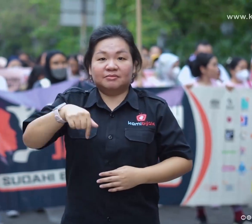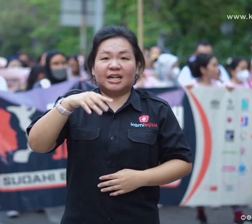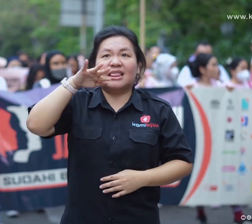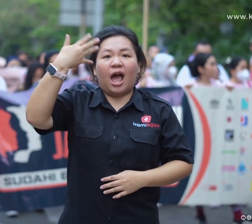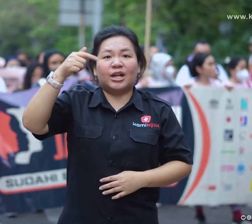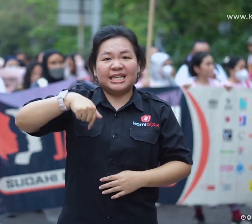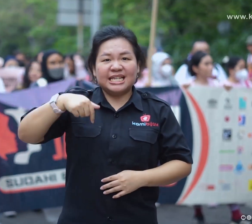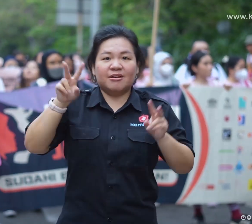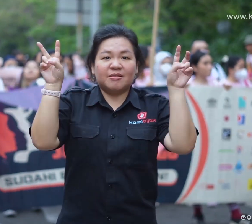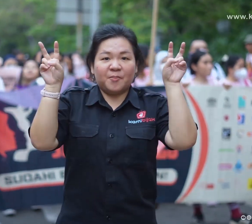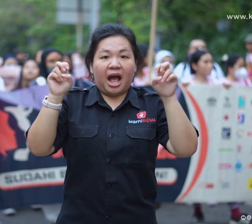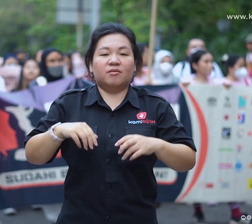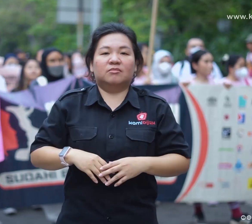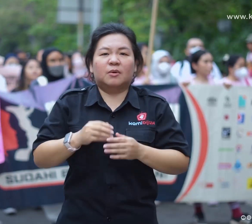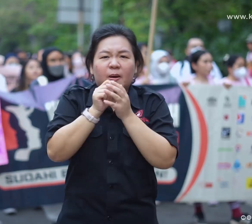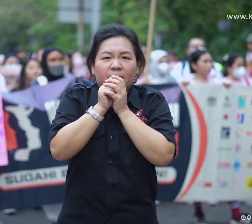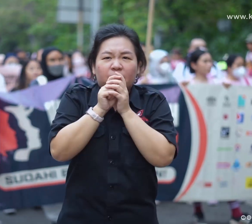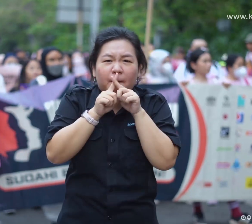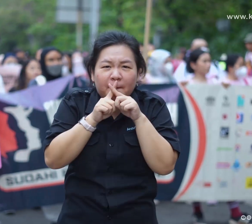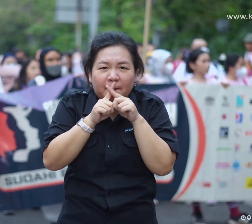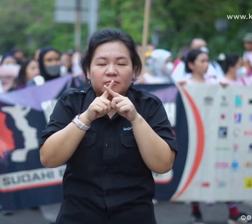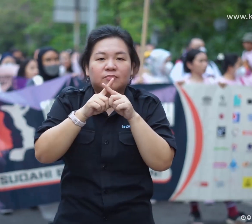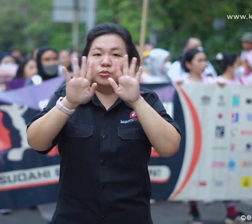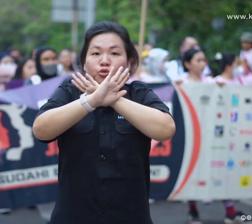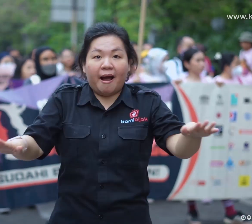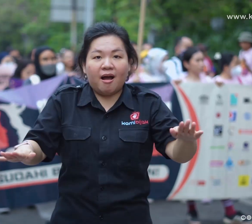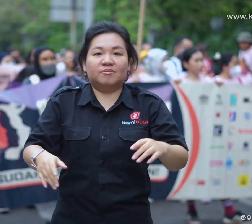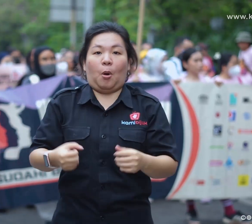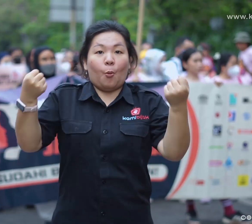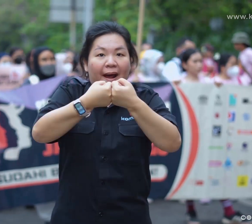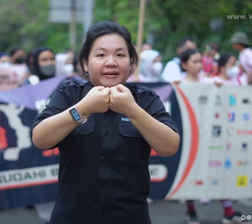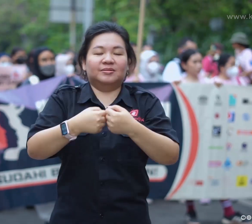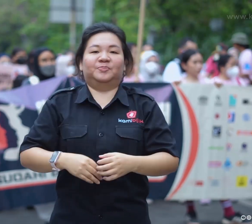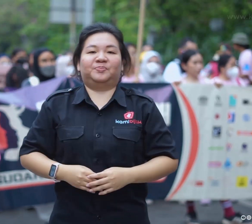Tema tahun ini SUDAHI BUNGKAM LAWAN!